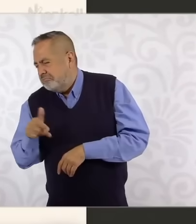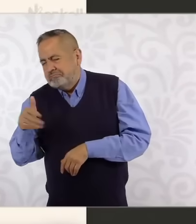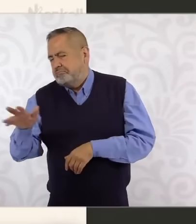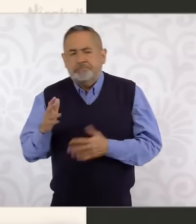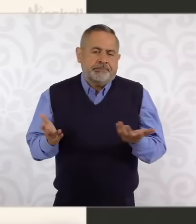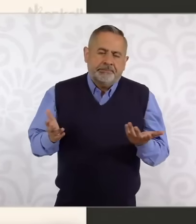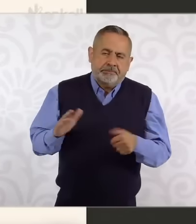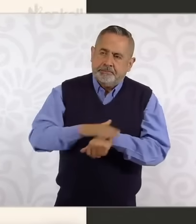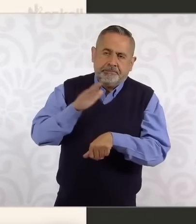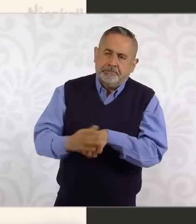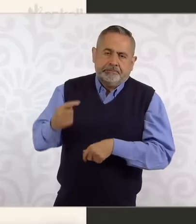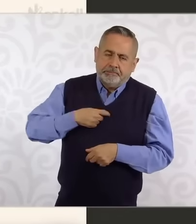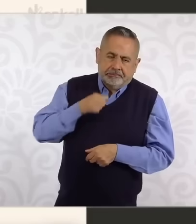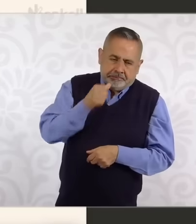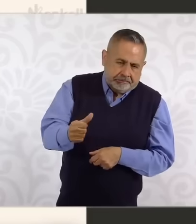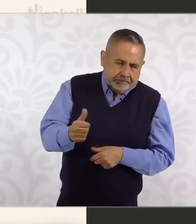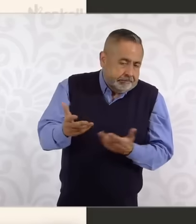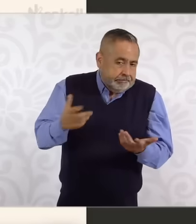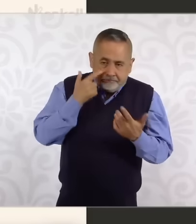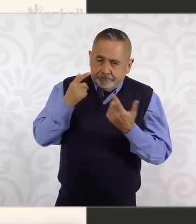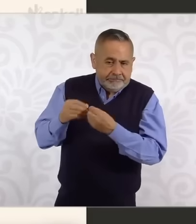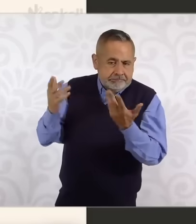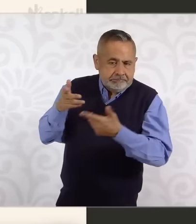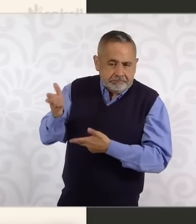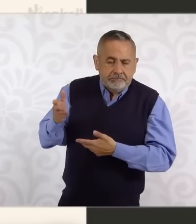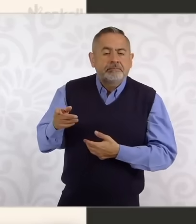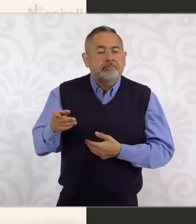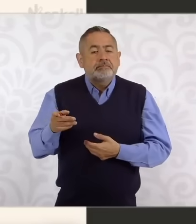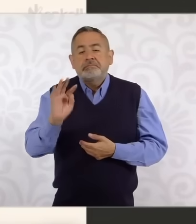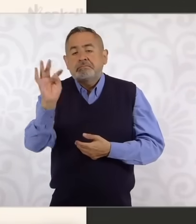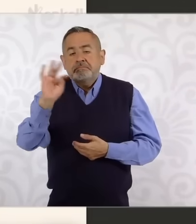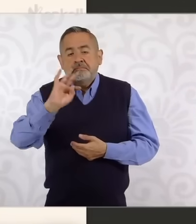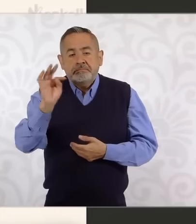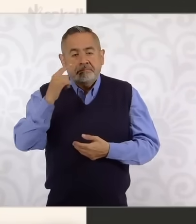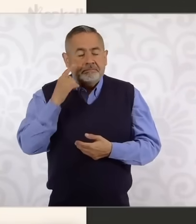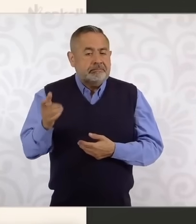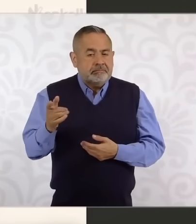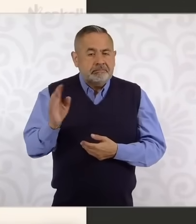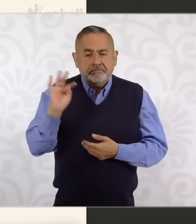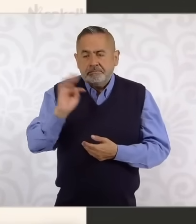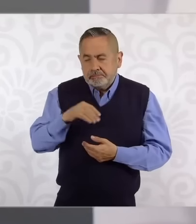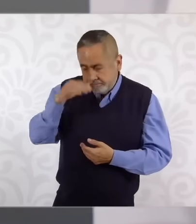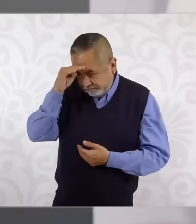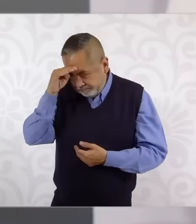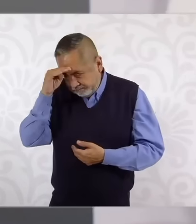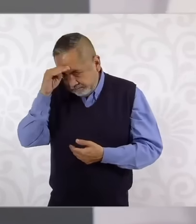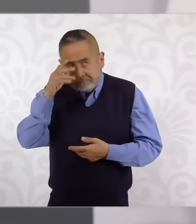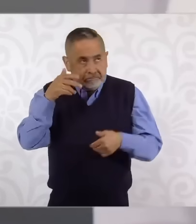tendríamos esa aprobación. Si nosotros hubiéramos eh cedido en nuestra soberanía, pues no tendríamos